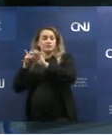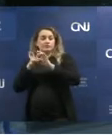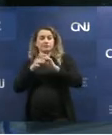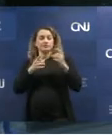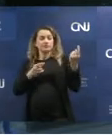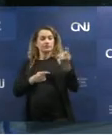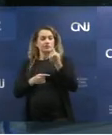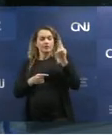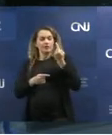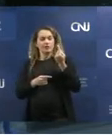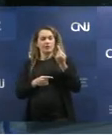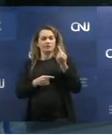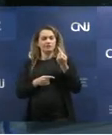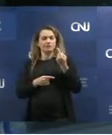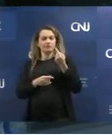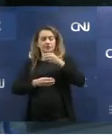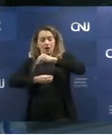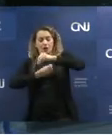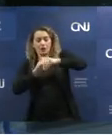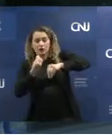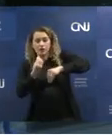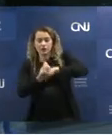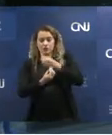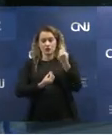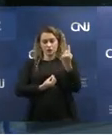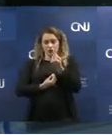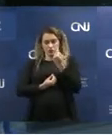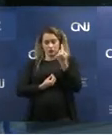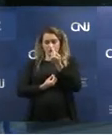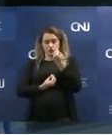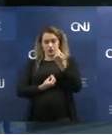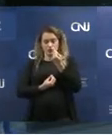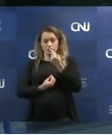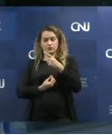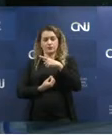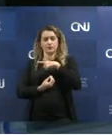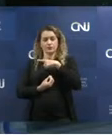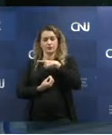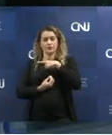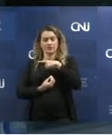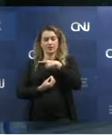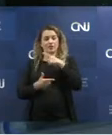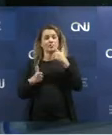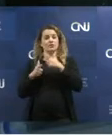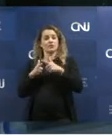ao redor deste único fato. Nós temos uma situação peculiar da magistrada